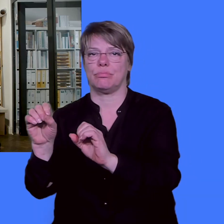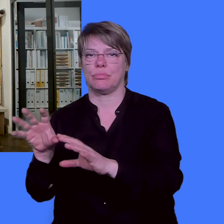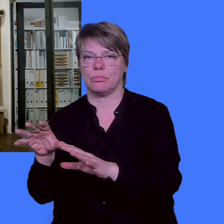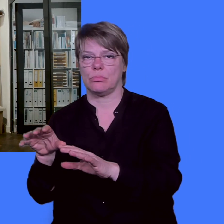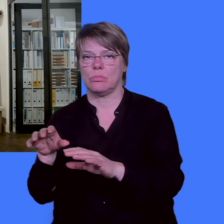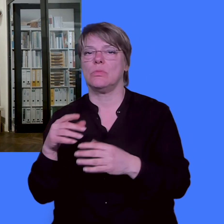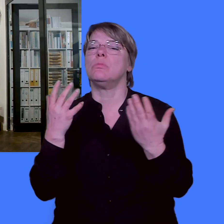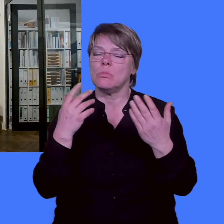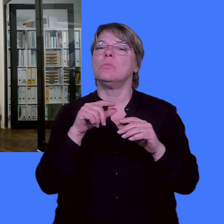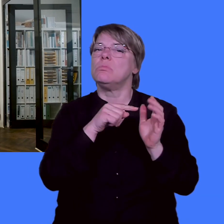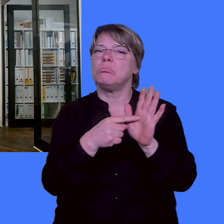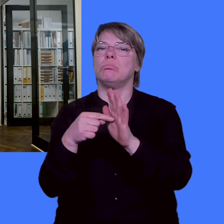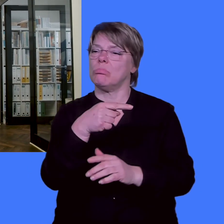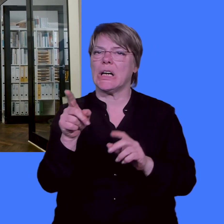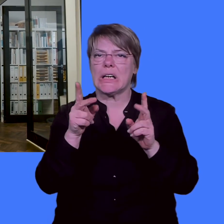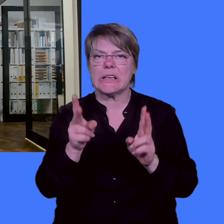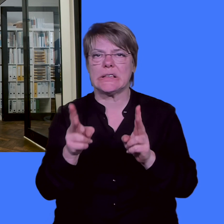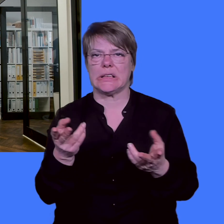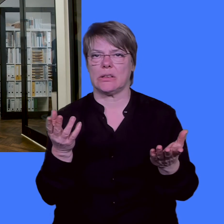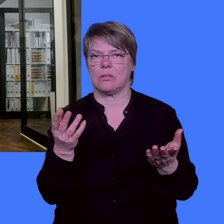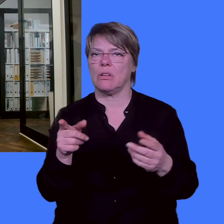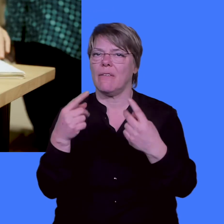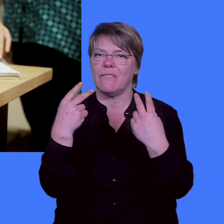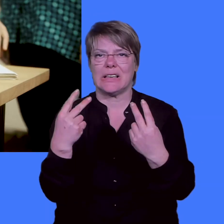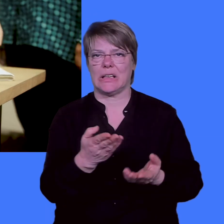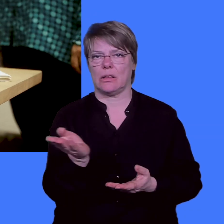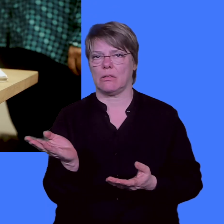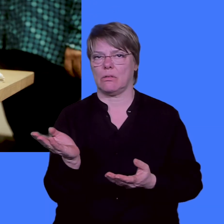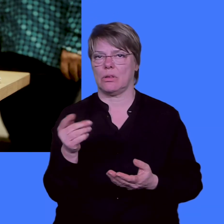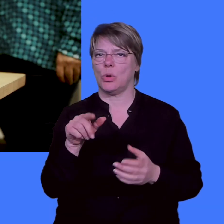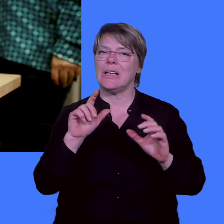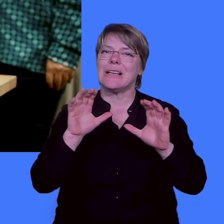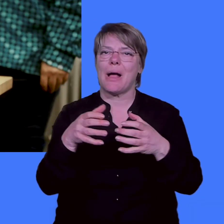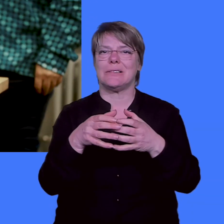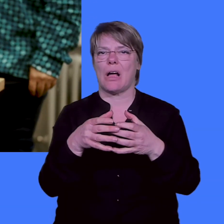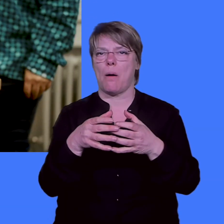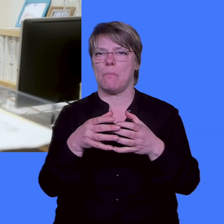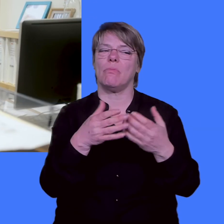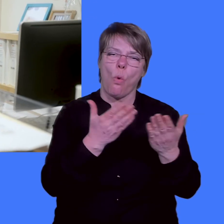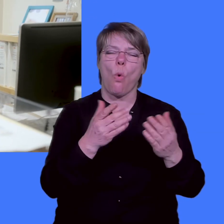Das ist zum Beispiel schon mal was ganz stärkendes und was bedeutendes, weil das tut den Kindern gut.